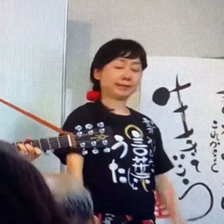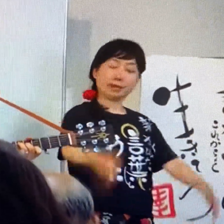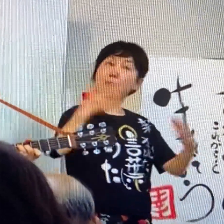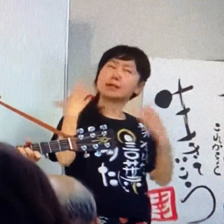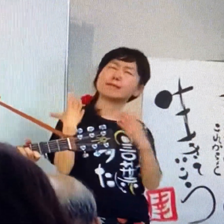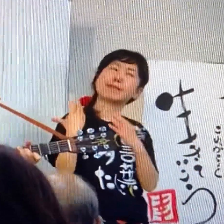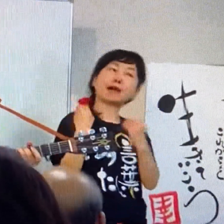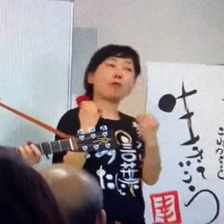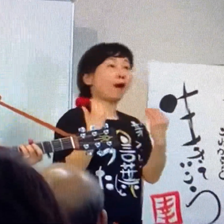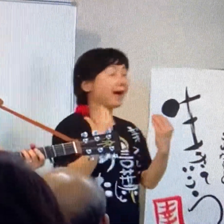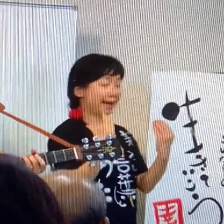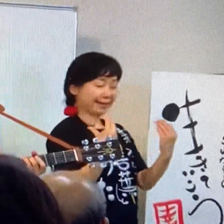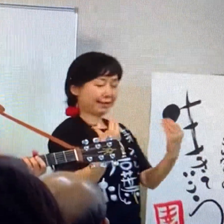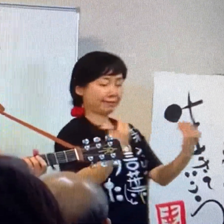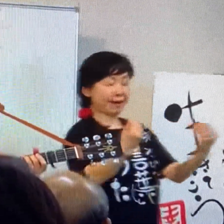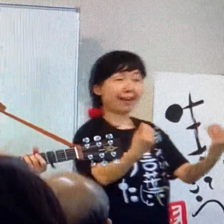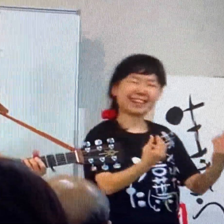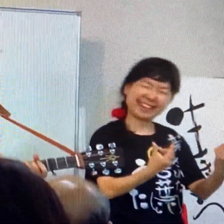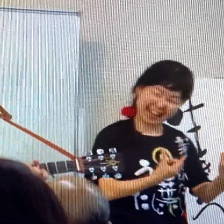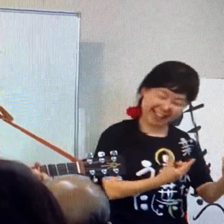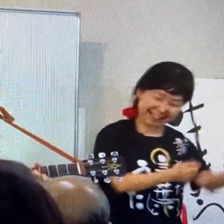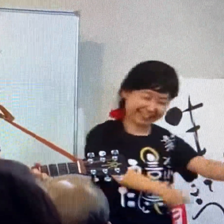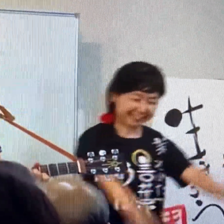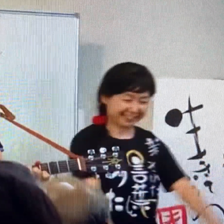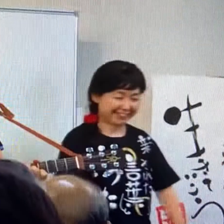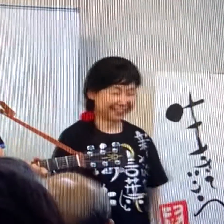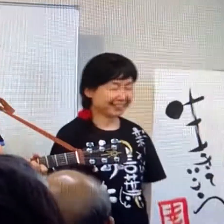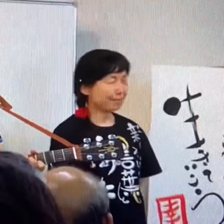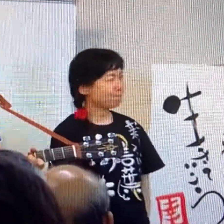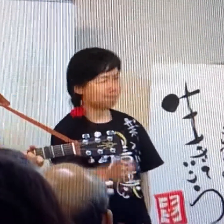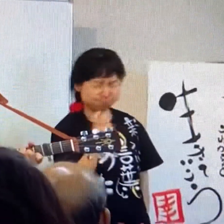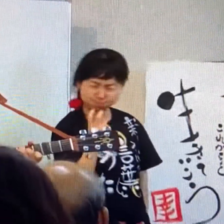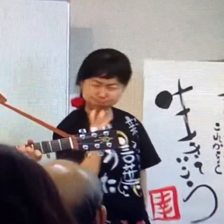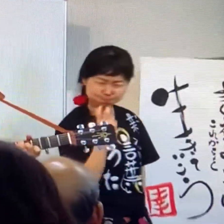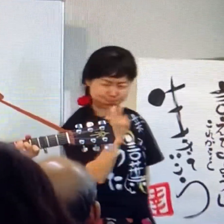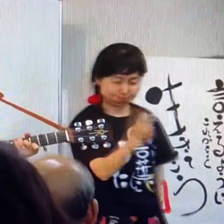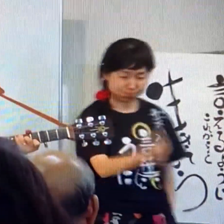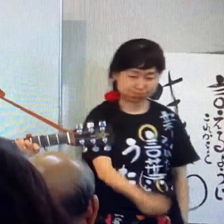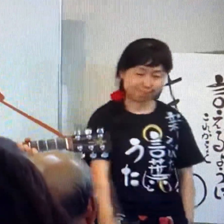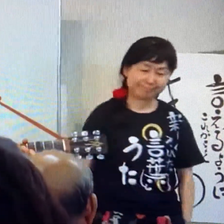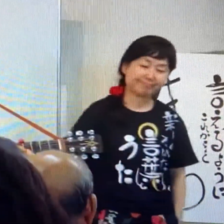何も変わりはない